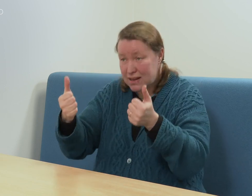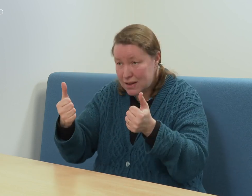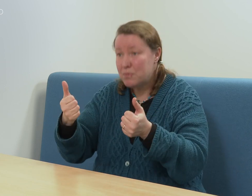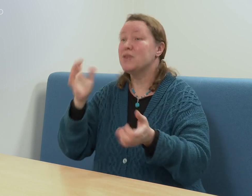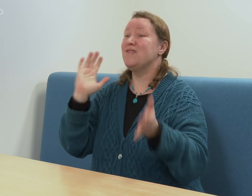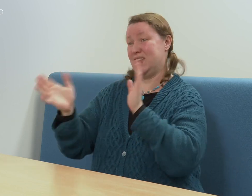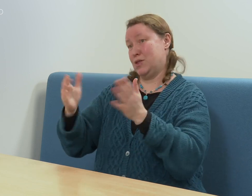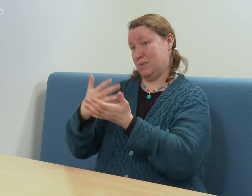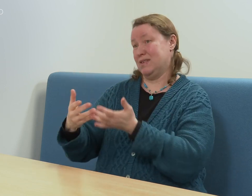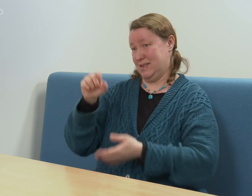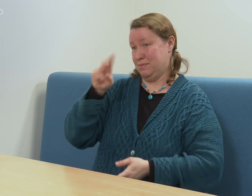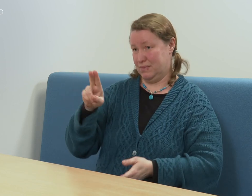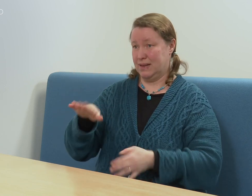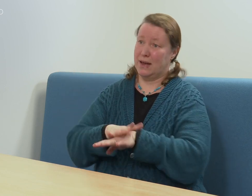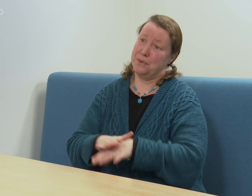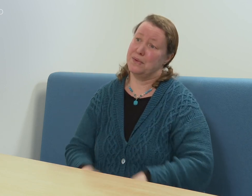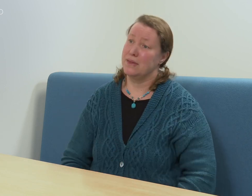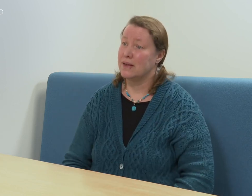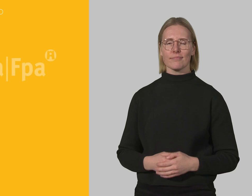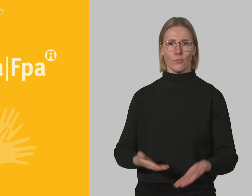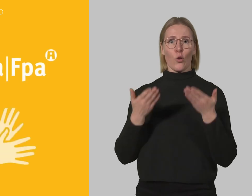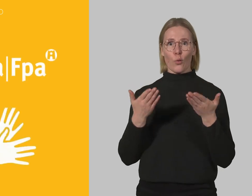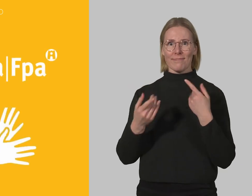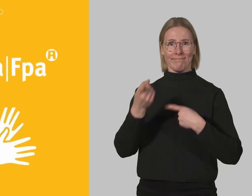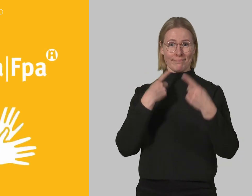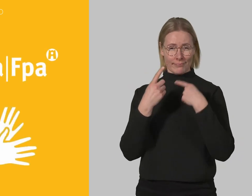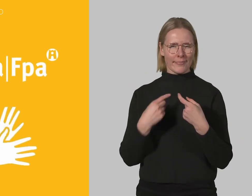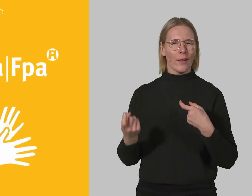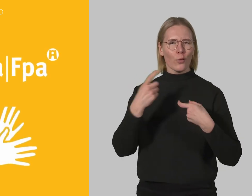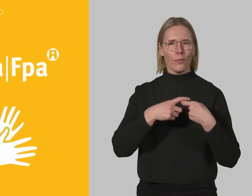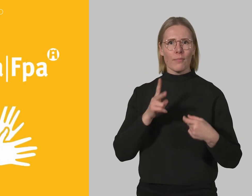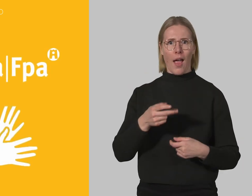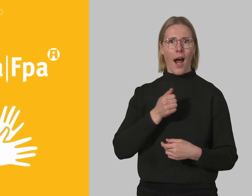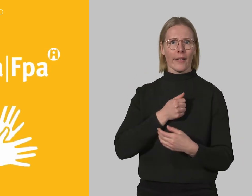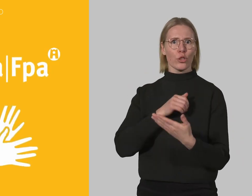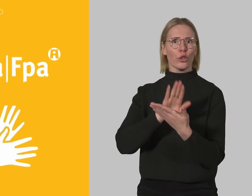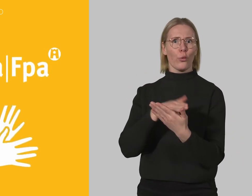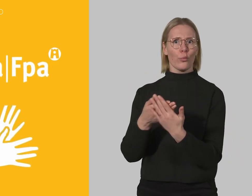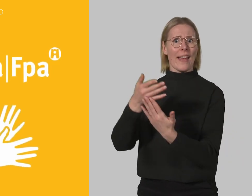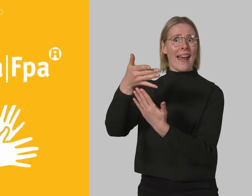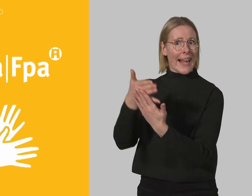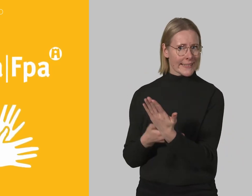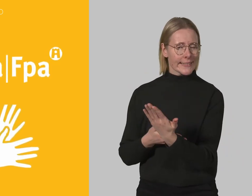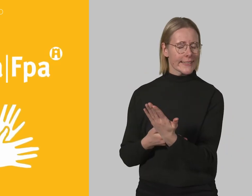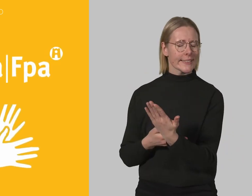on se kaikkien viittomakielisten käytettävissä. Seuraavaksi käsittelemme hätätulkkilistaa.